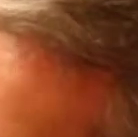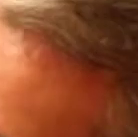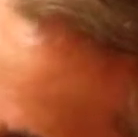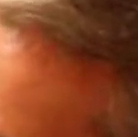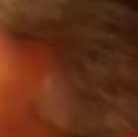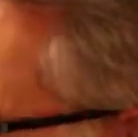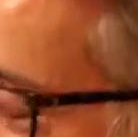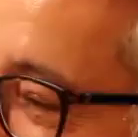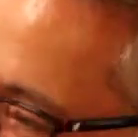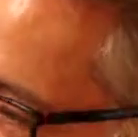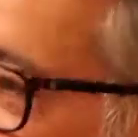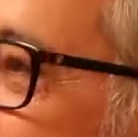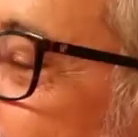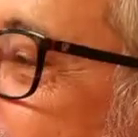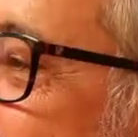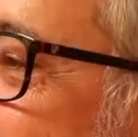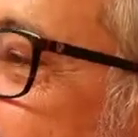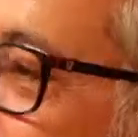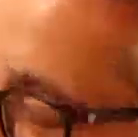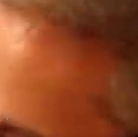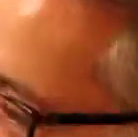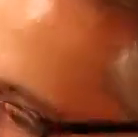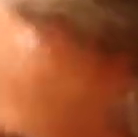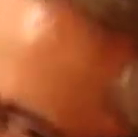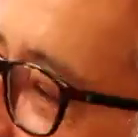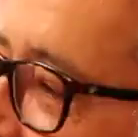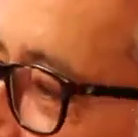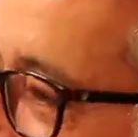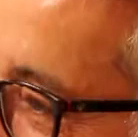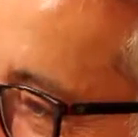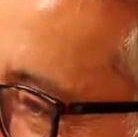de que había hecho una estrategia que había robado mucho dinero a Campsa.